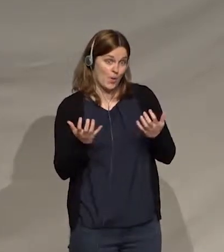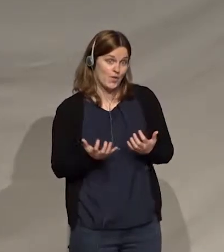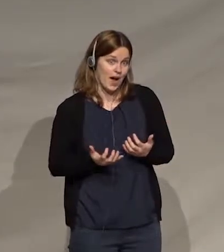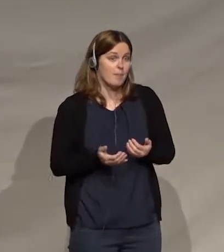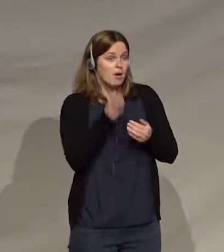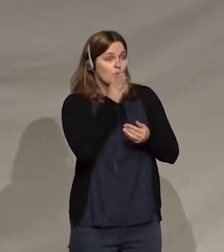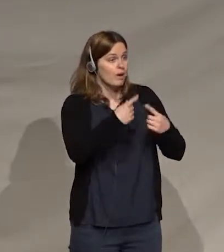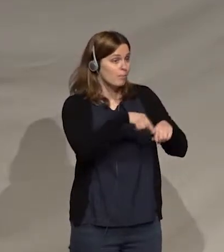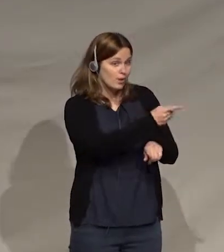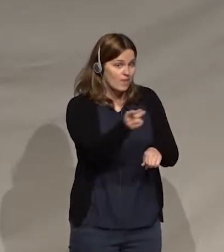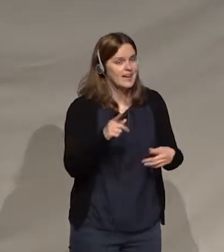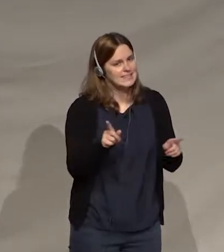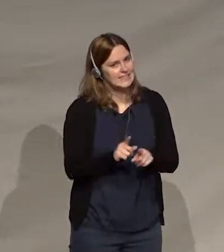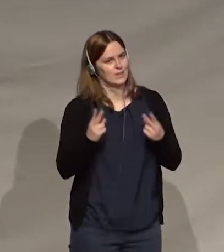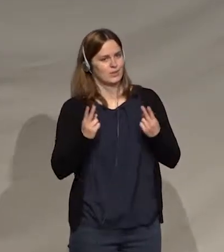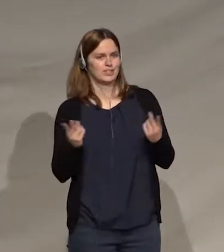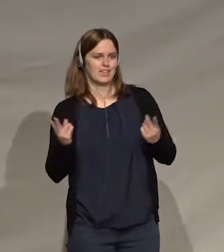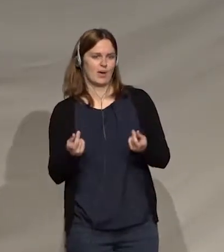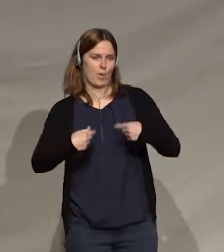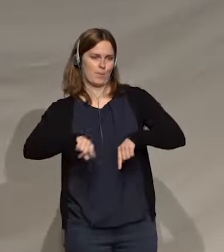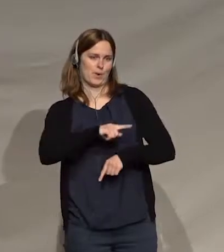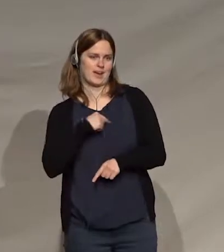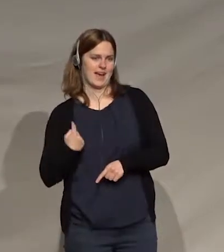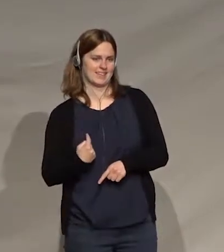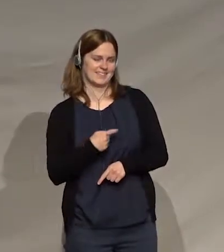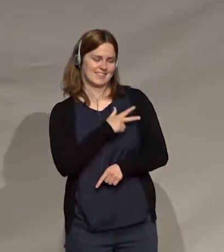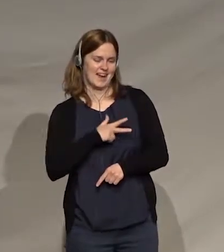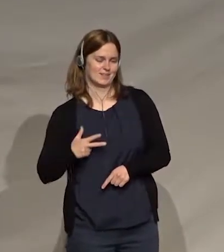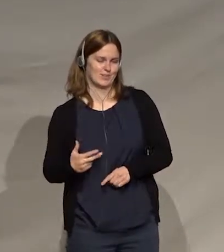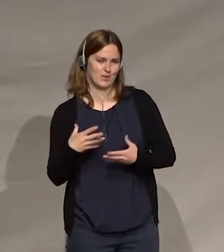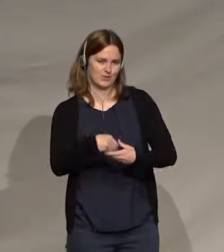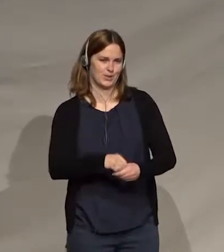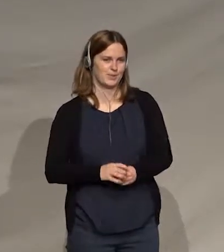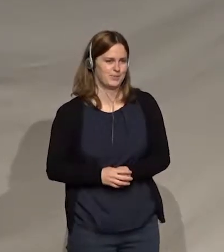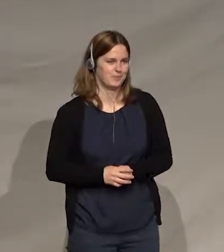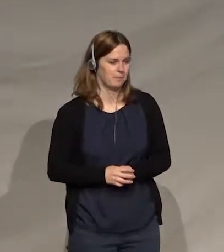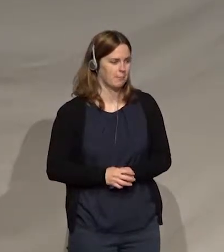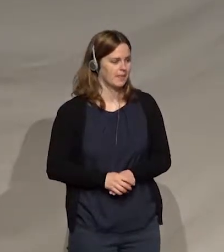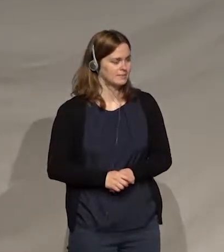rádi promluvili s panem Hectorem z Microsoft, protože to bylo opravdu úžasné.